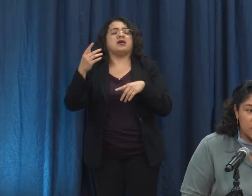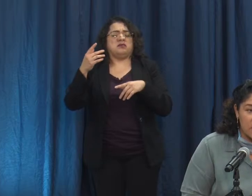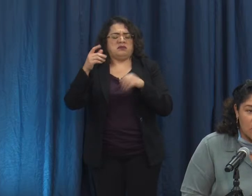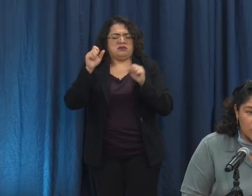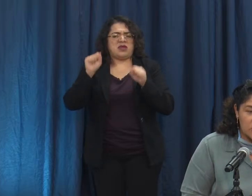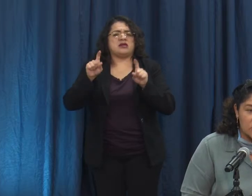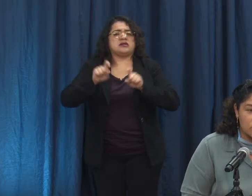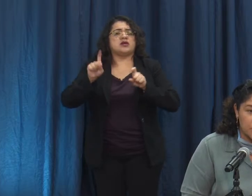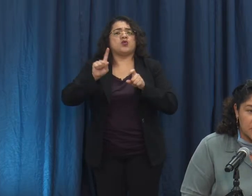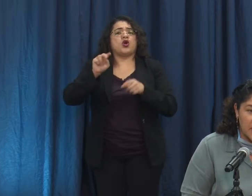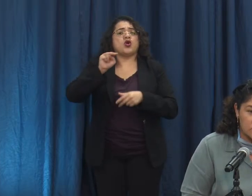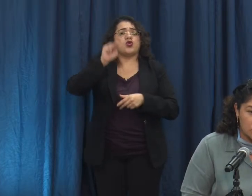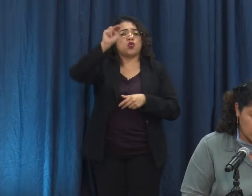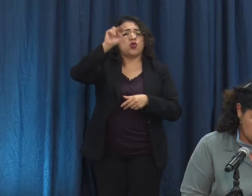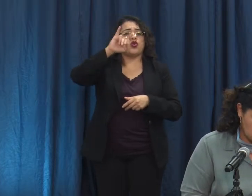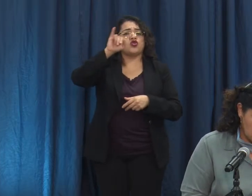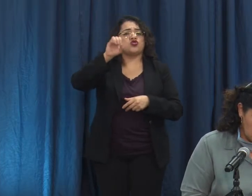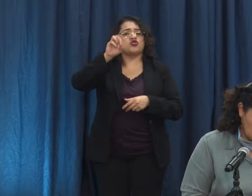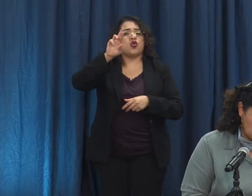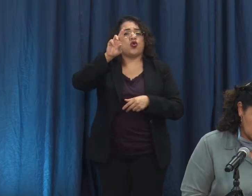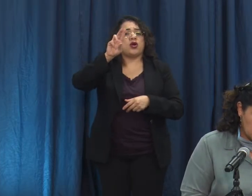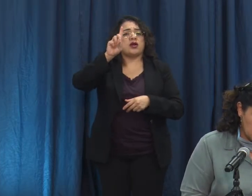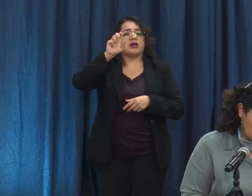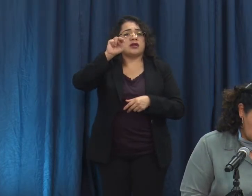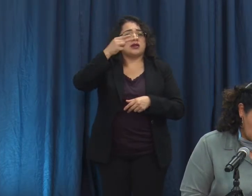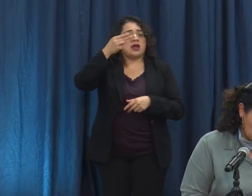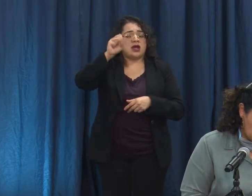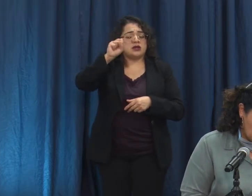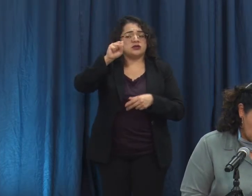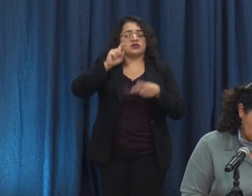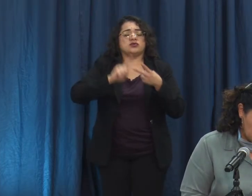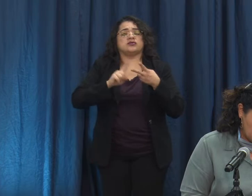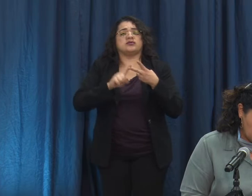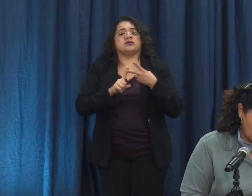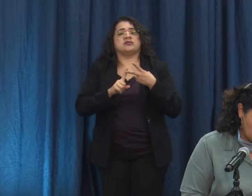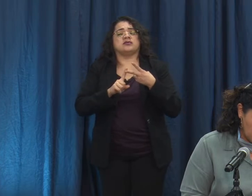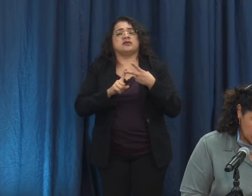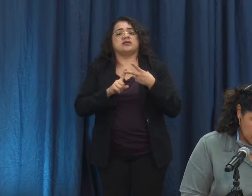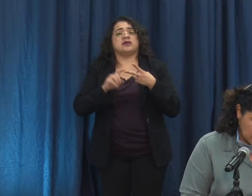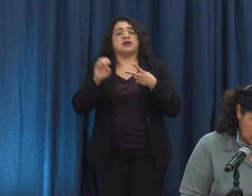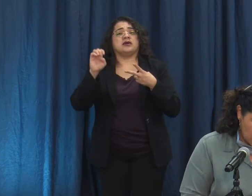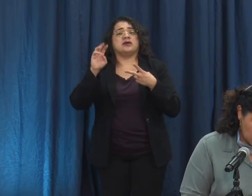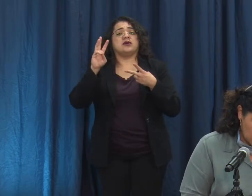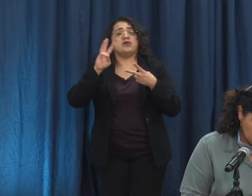today Long Beach and Jordan High School eat ambien in a lado Oeste de Long Beach